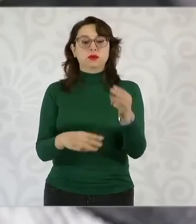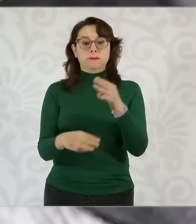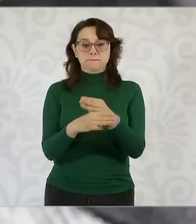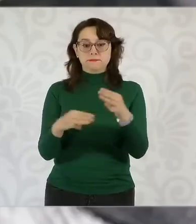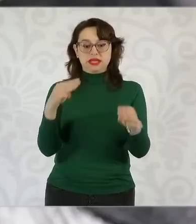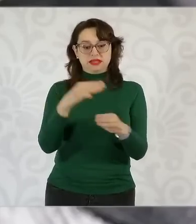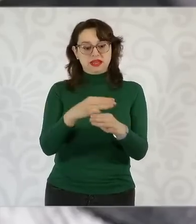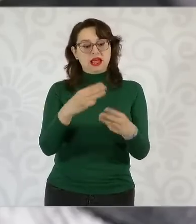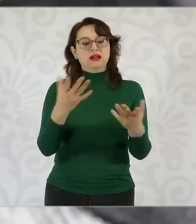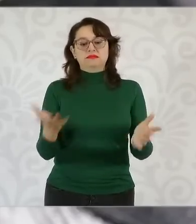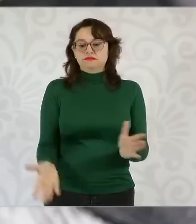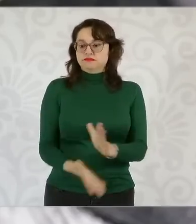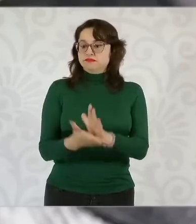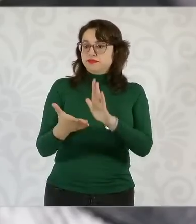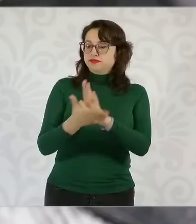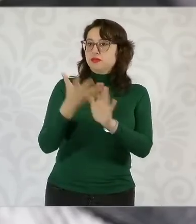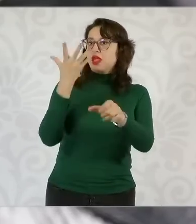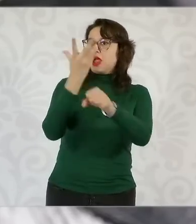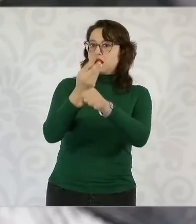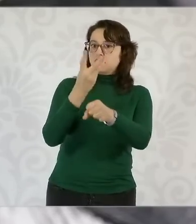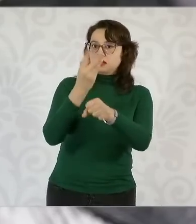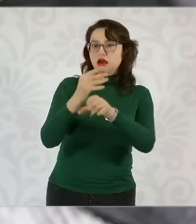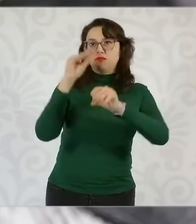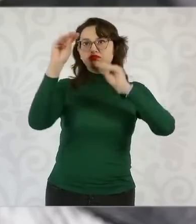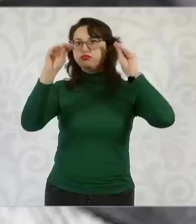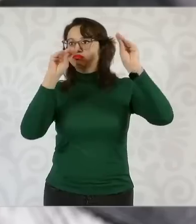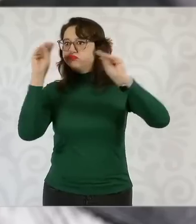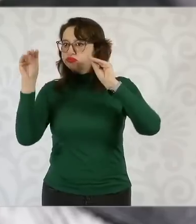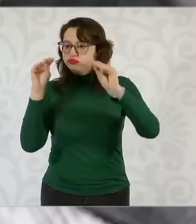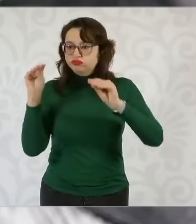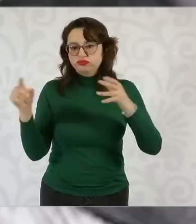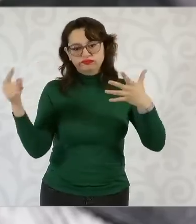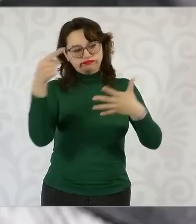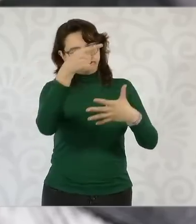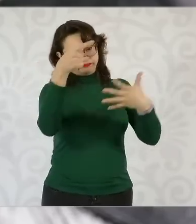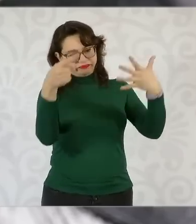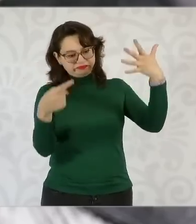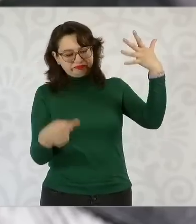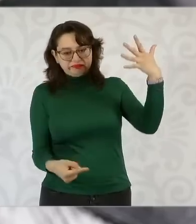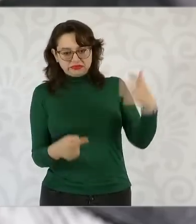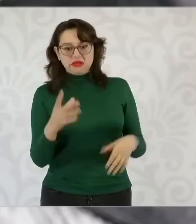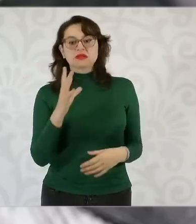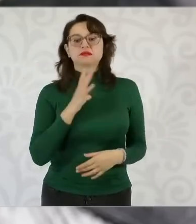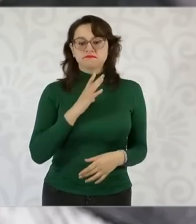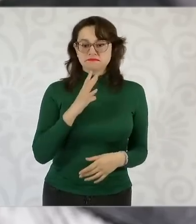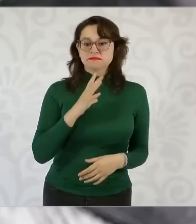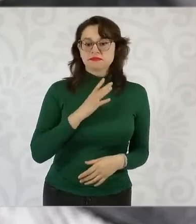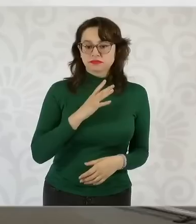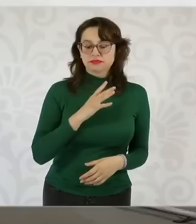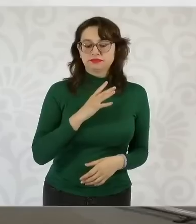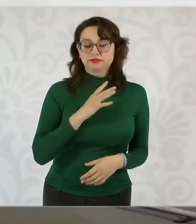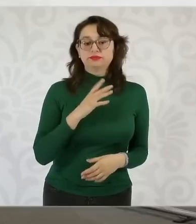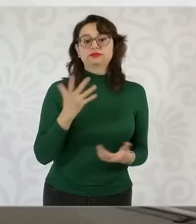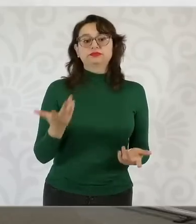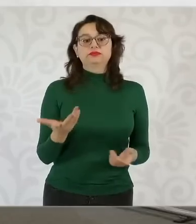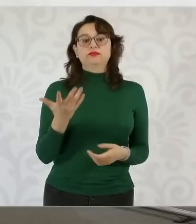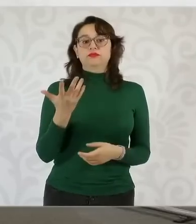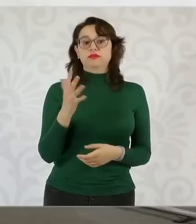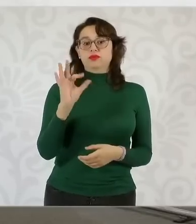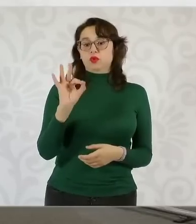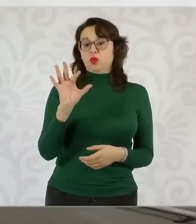la construcción la remodelación y la decoración tenemos más de 45000 o casi ya 50,000 artículos de